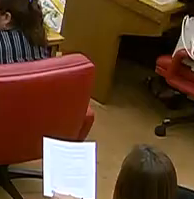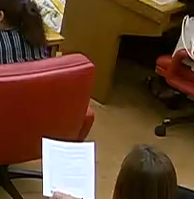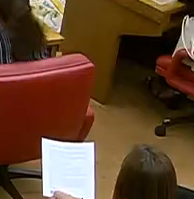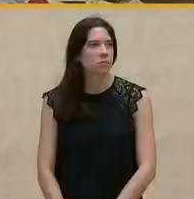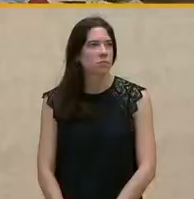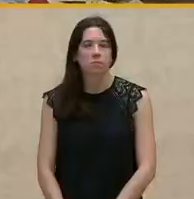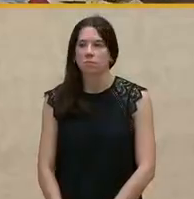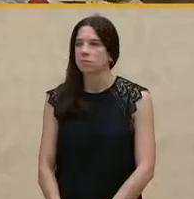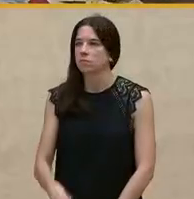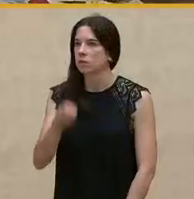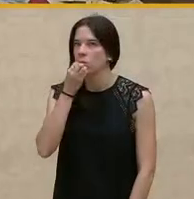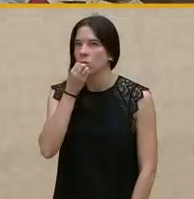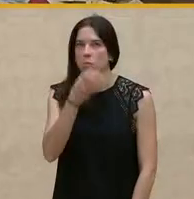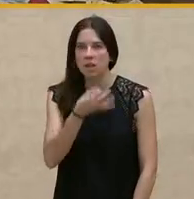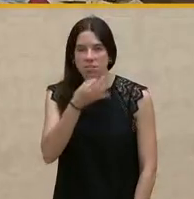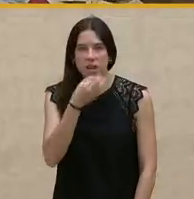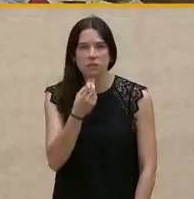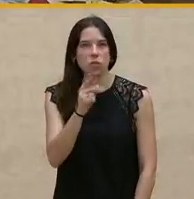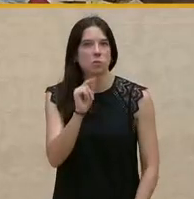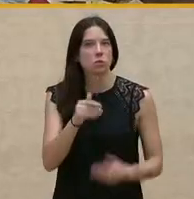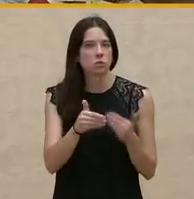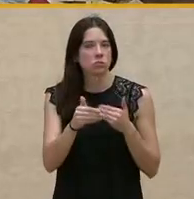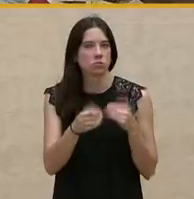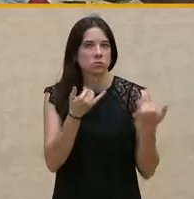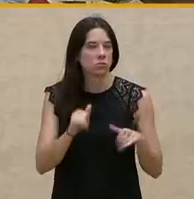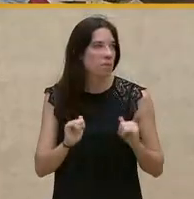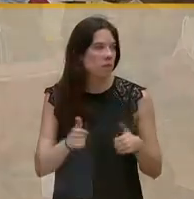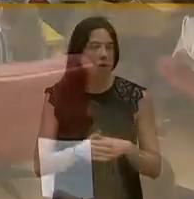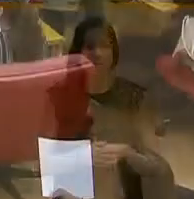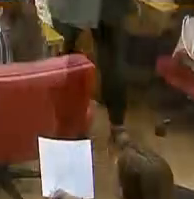Buenas tardes, en dos minutos empezará el acto, agradeceríamos a todo el mundo